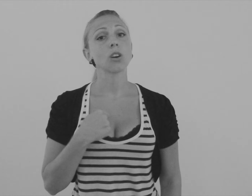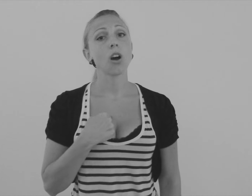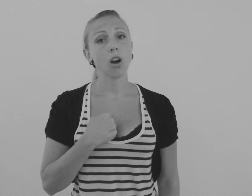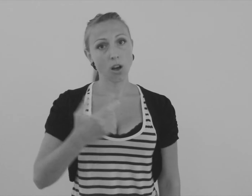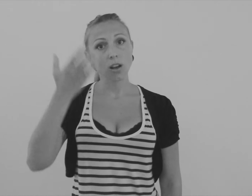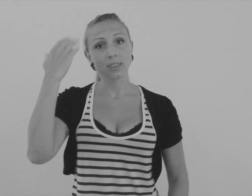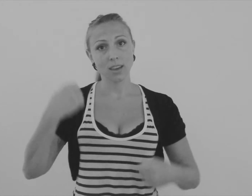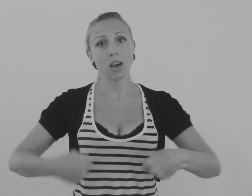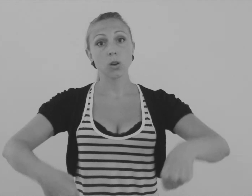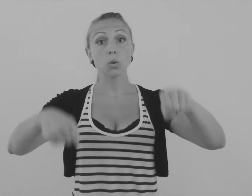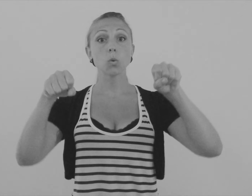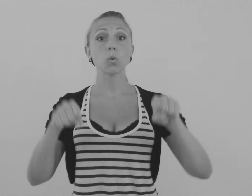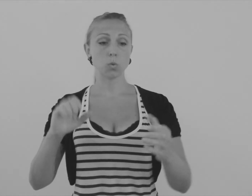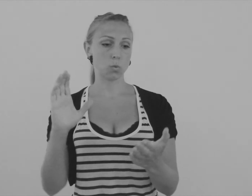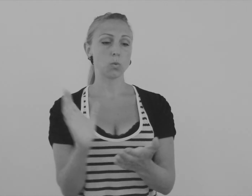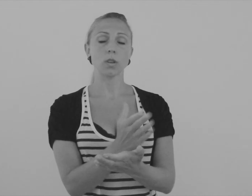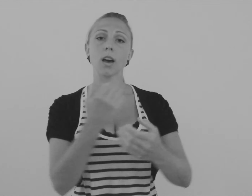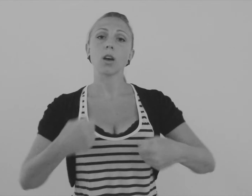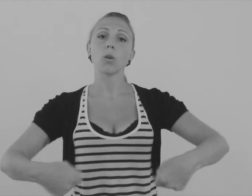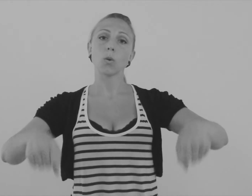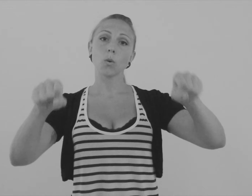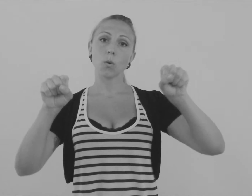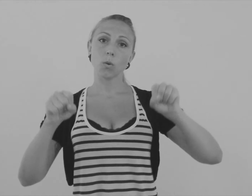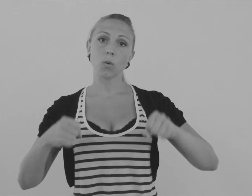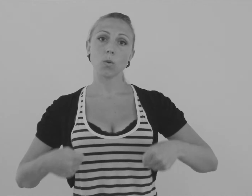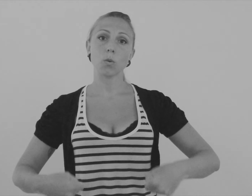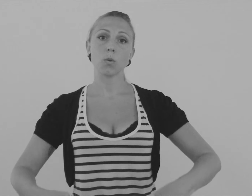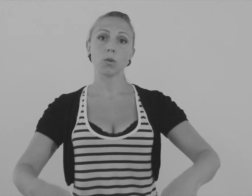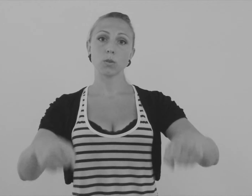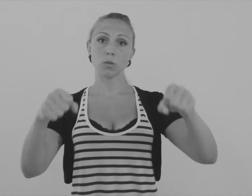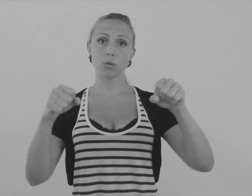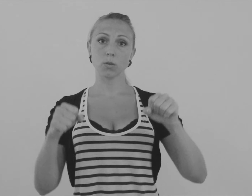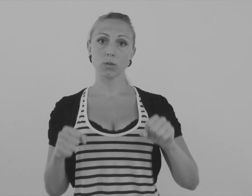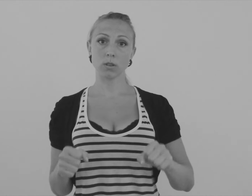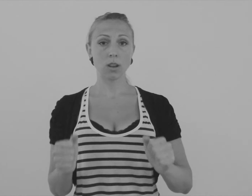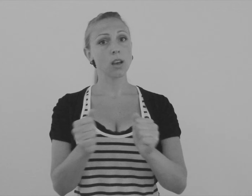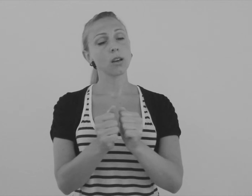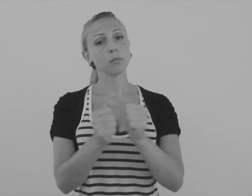Jag kan ro utan åror.